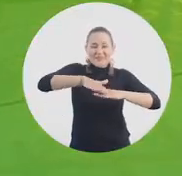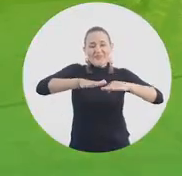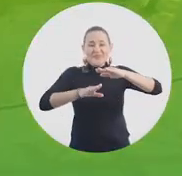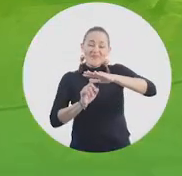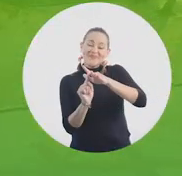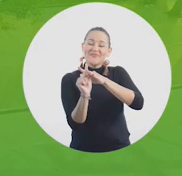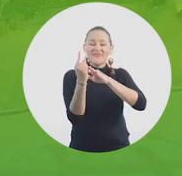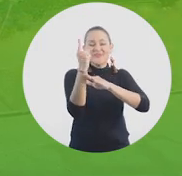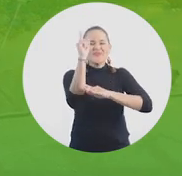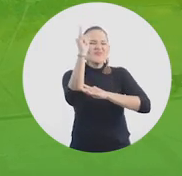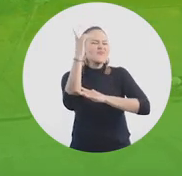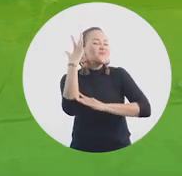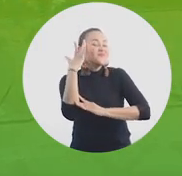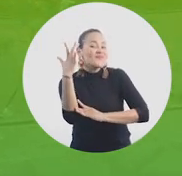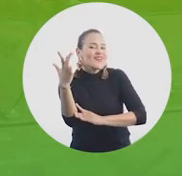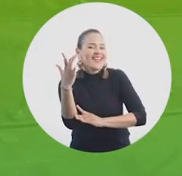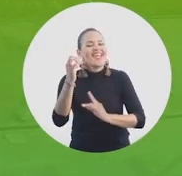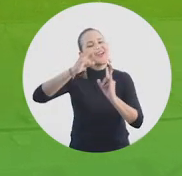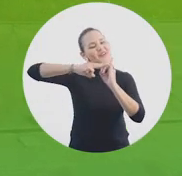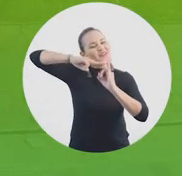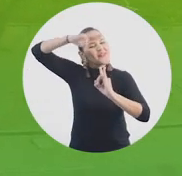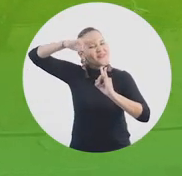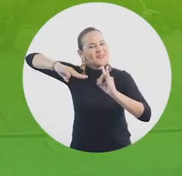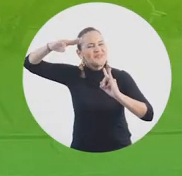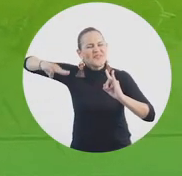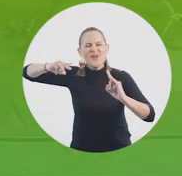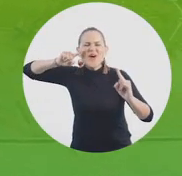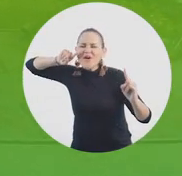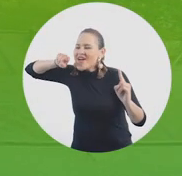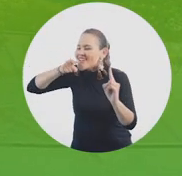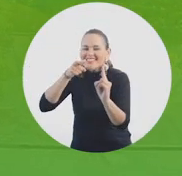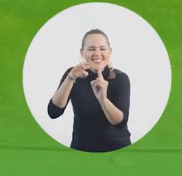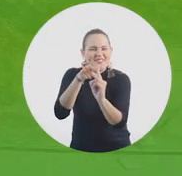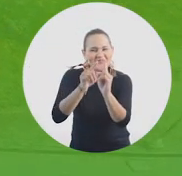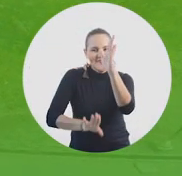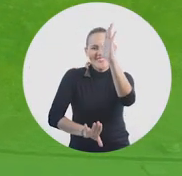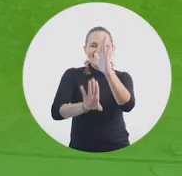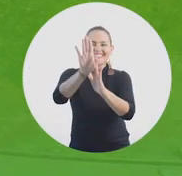porque en la Universidad del Magdalena siempre buscamos rutas para avanzar.